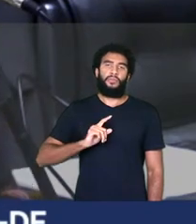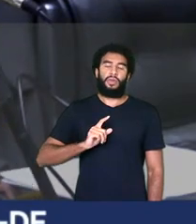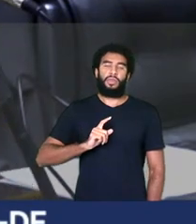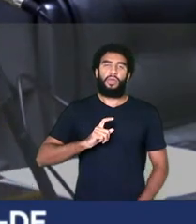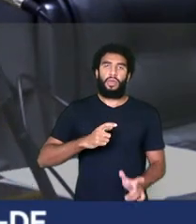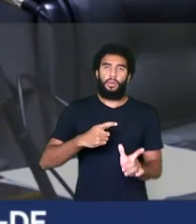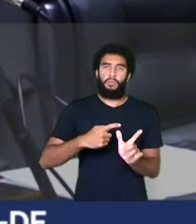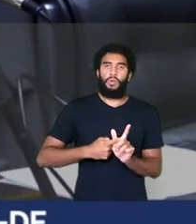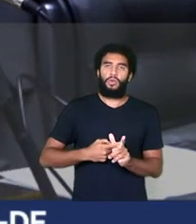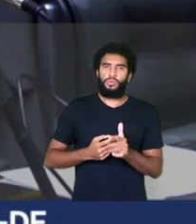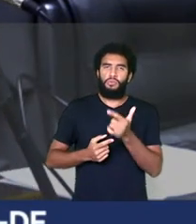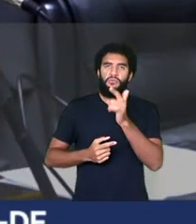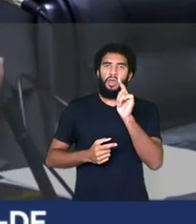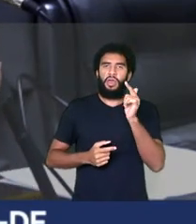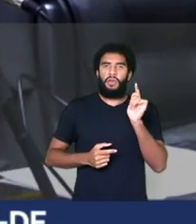IMPOSTOS, MAS NÓS ESTAMOS